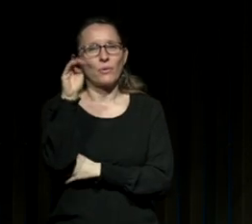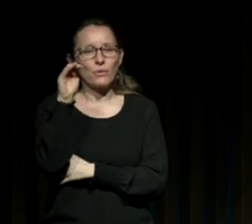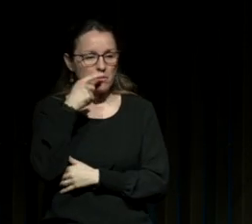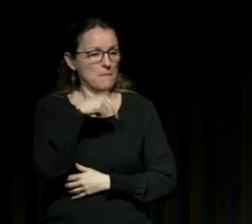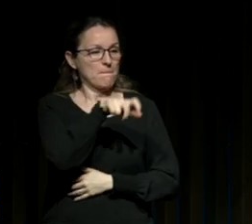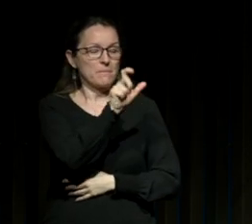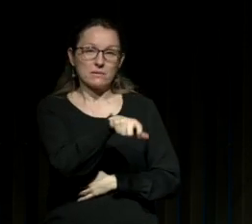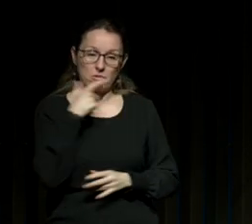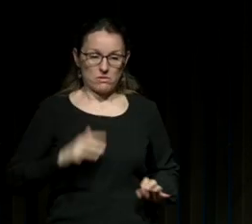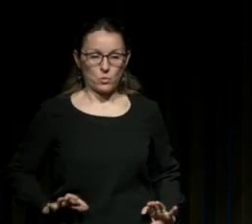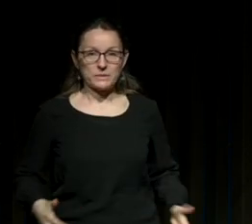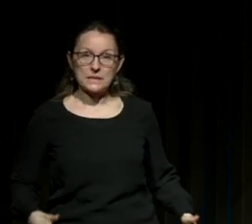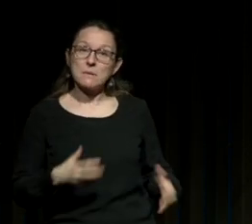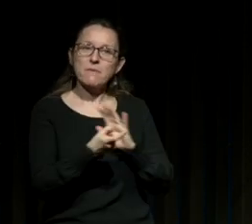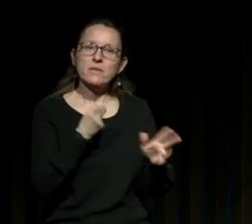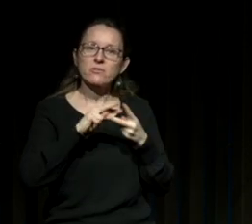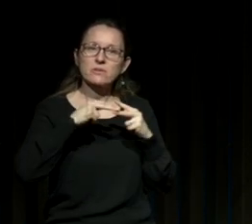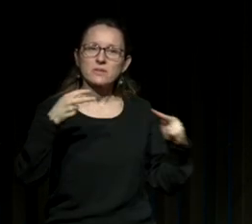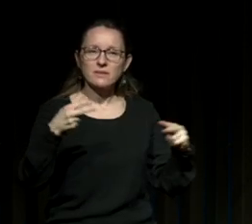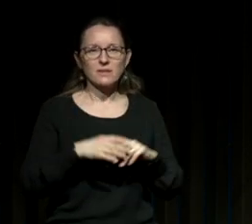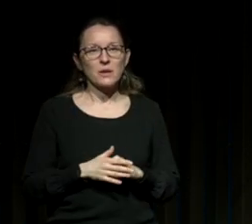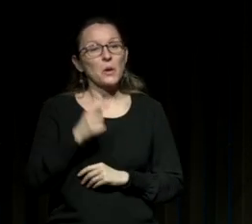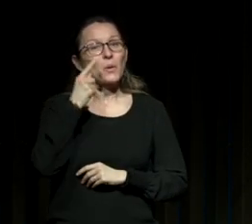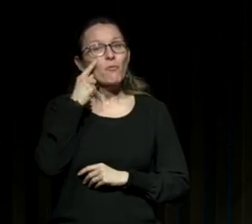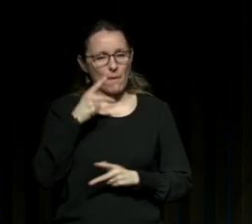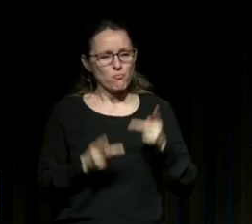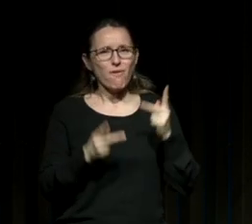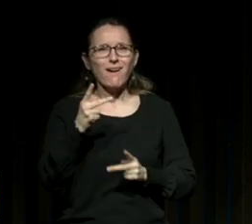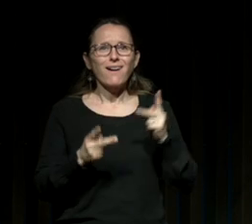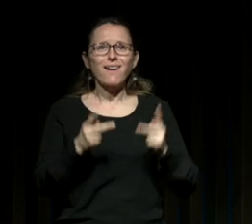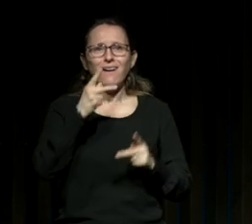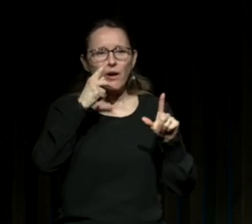souffrent d'obésité génétique et vous voyez que les courbes de poids elles sont très au dessus de